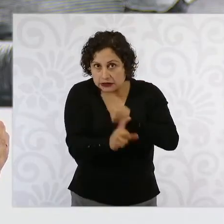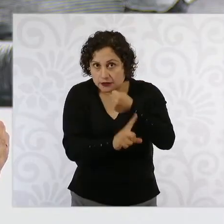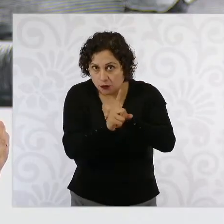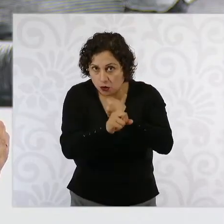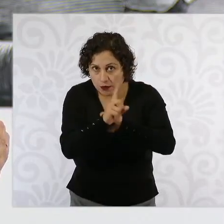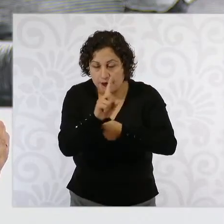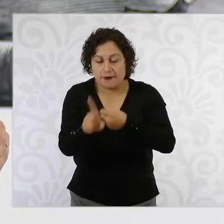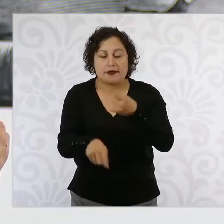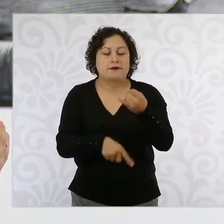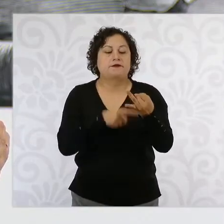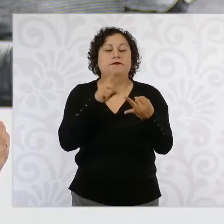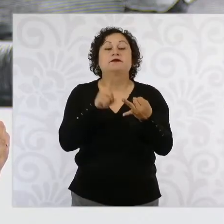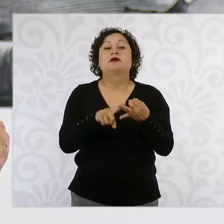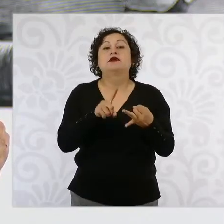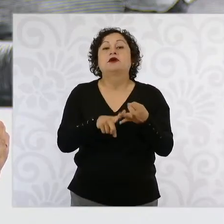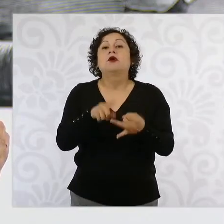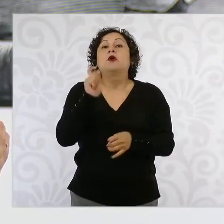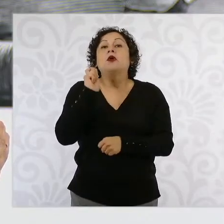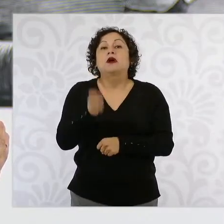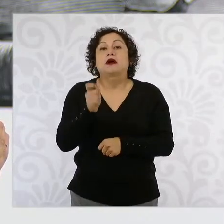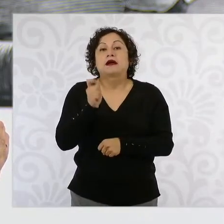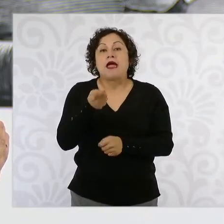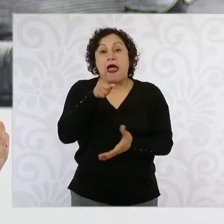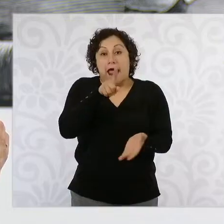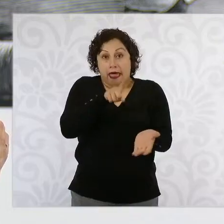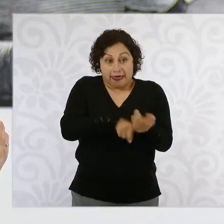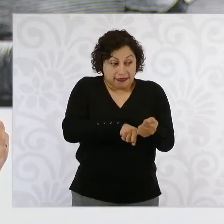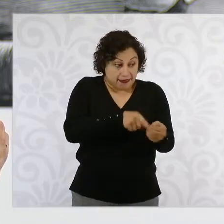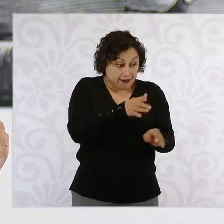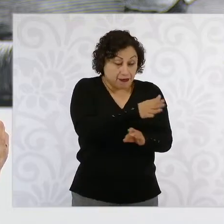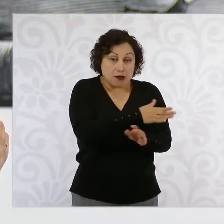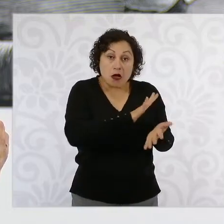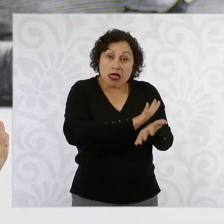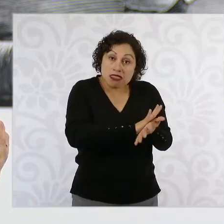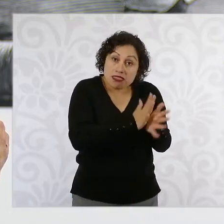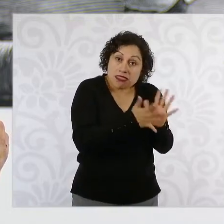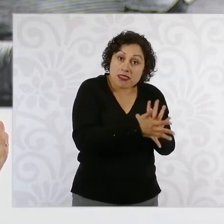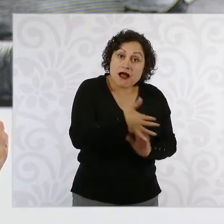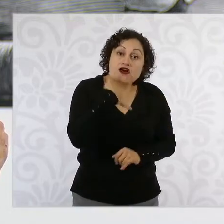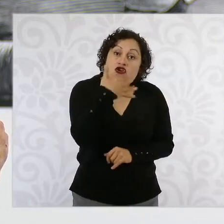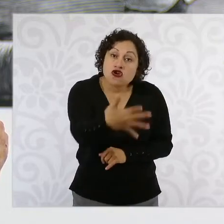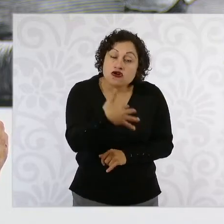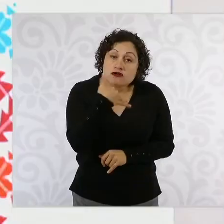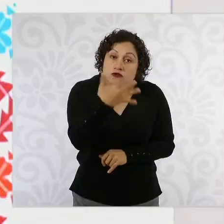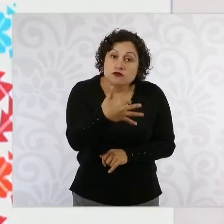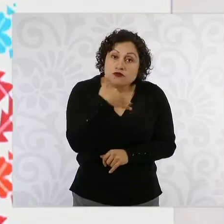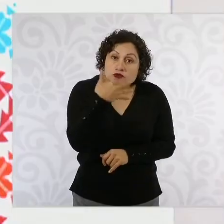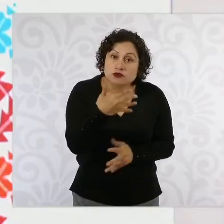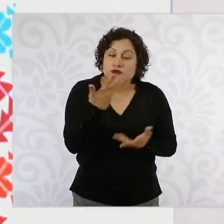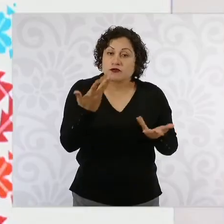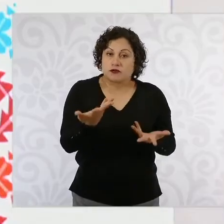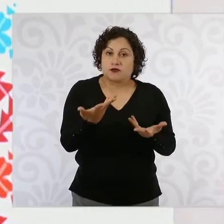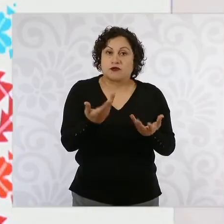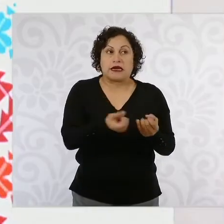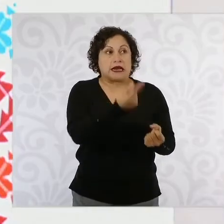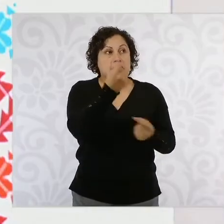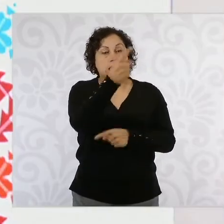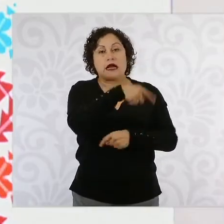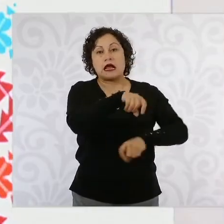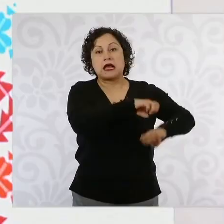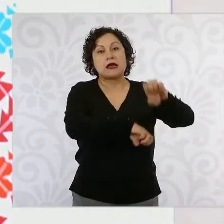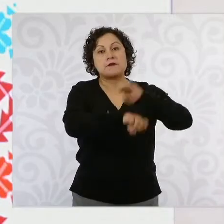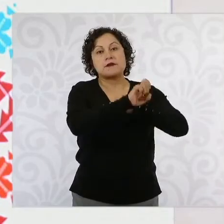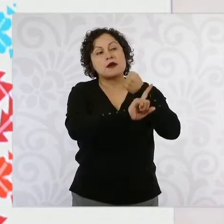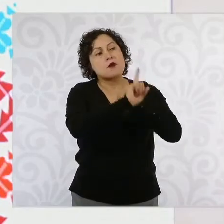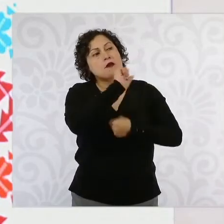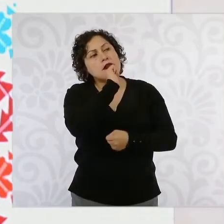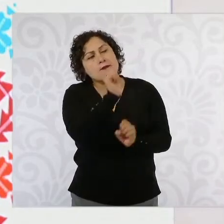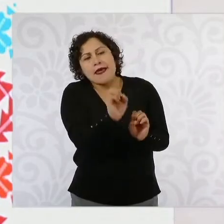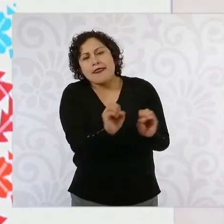corrupción asociada al rescate empresas que no tenían problemas y que por la corrupción